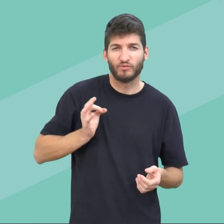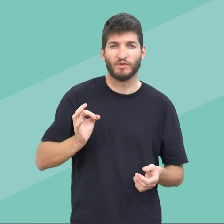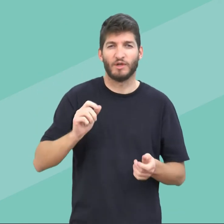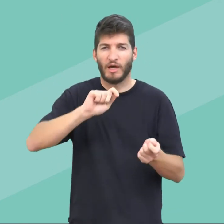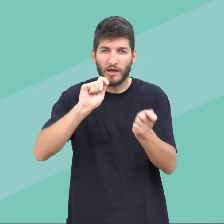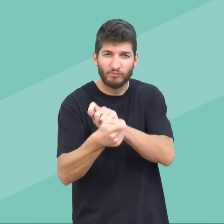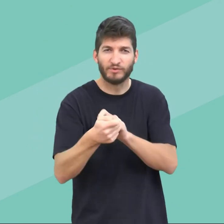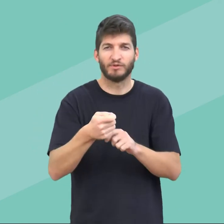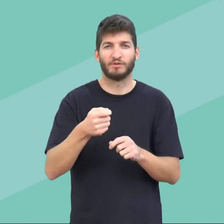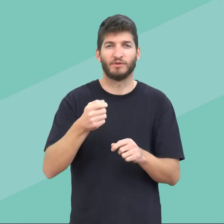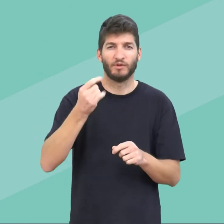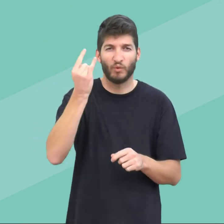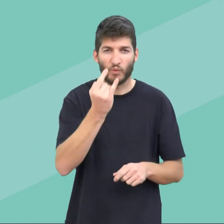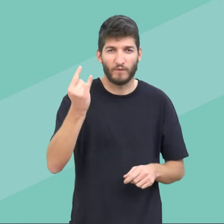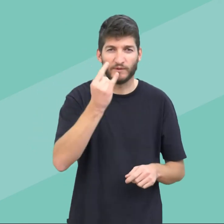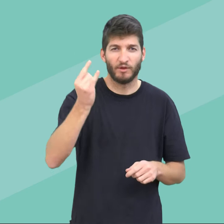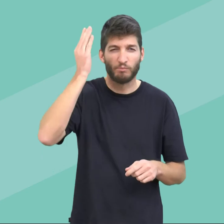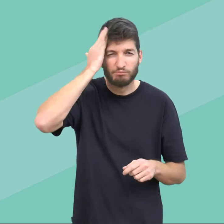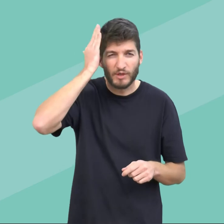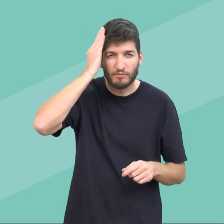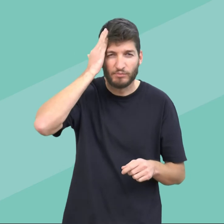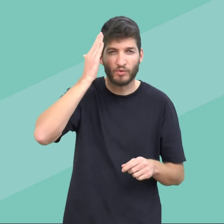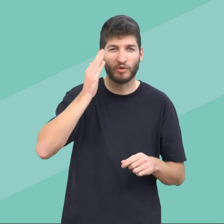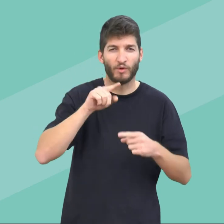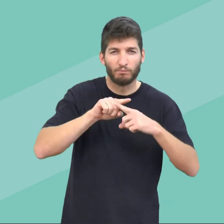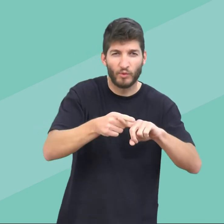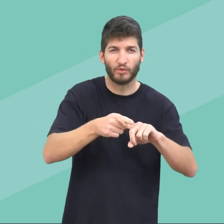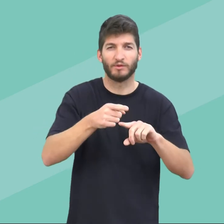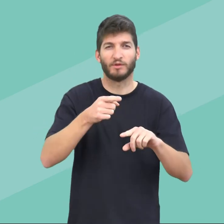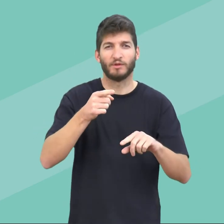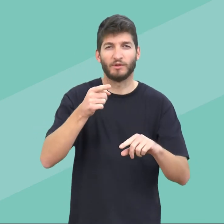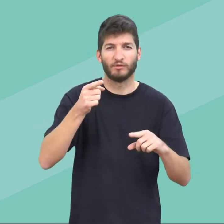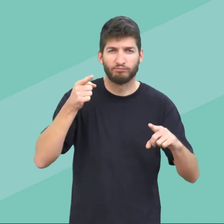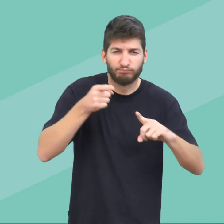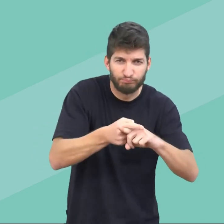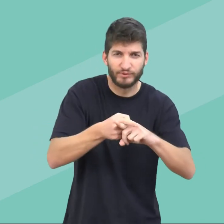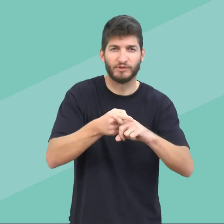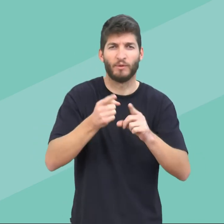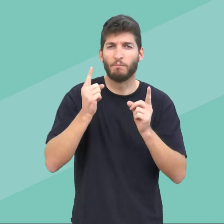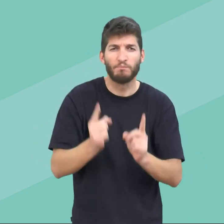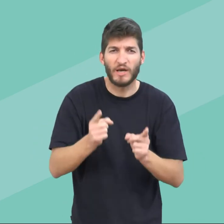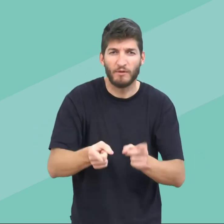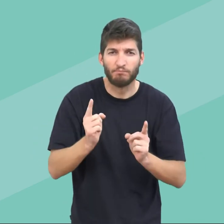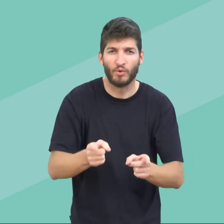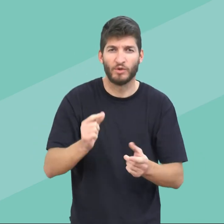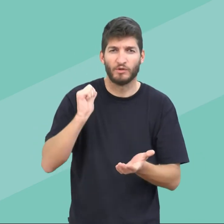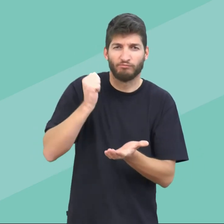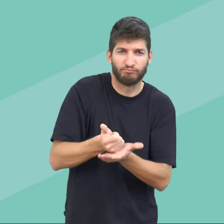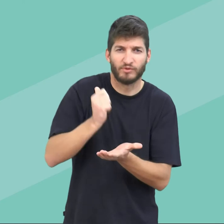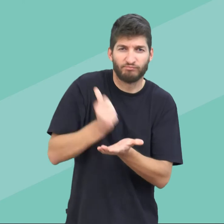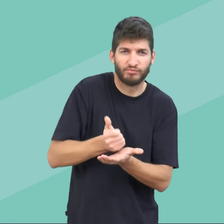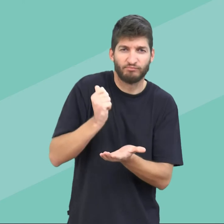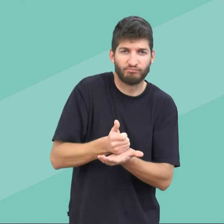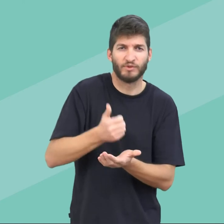Memorias, Políticas y Desafíos. La misma contara con la presencia de